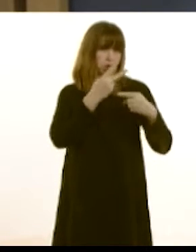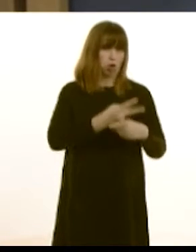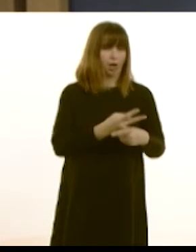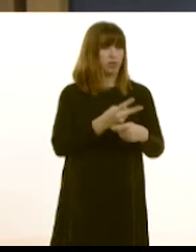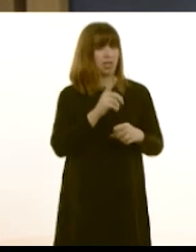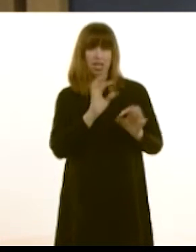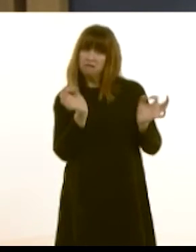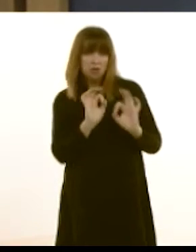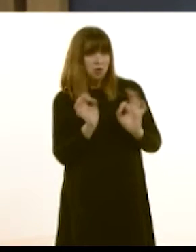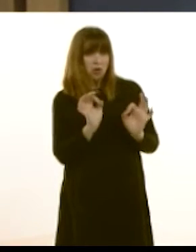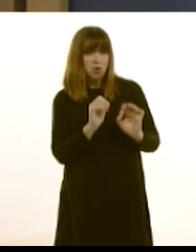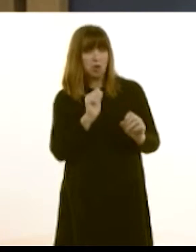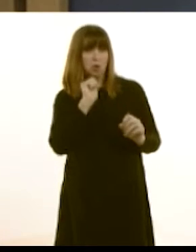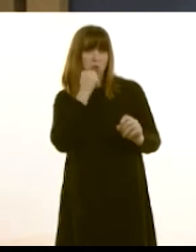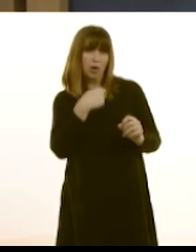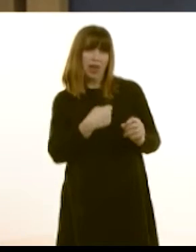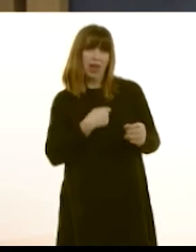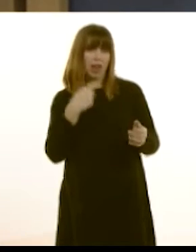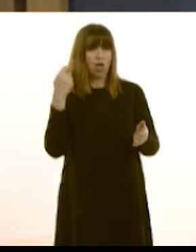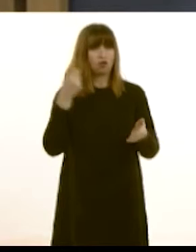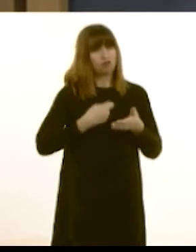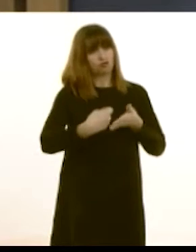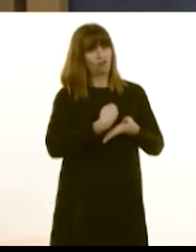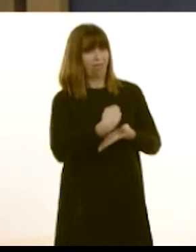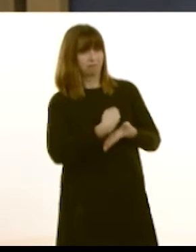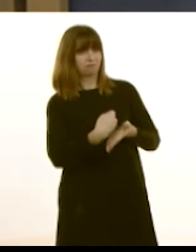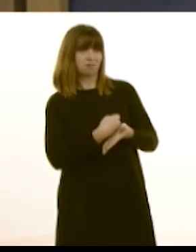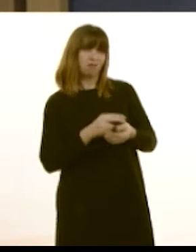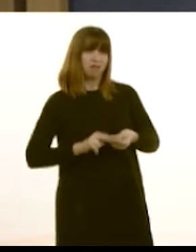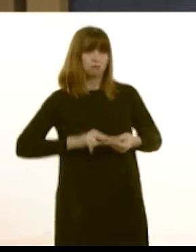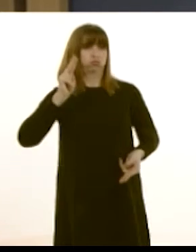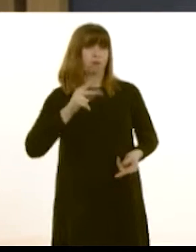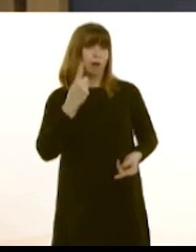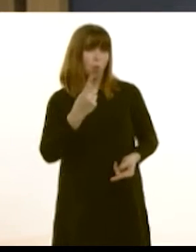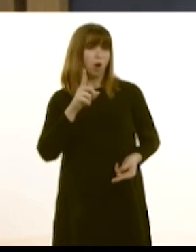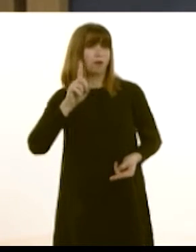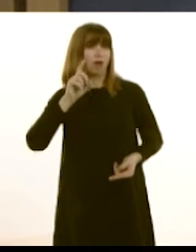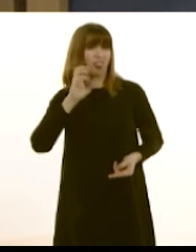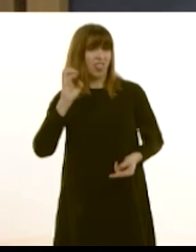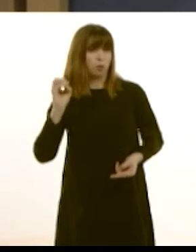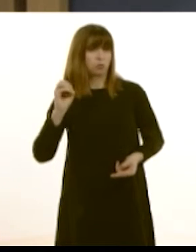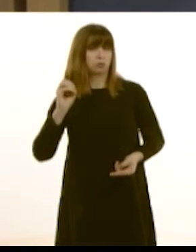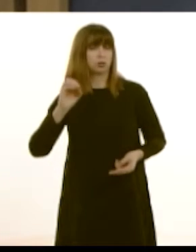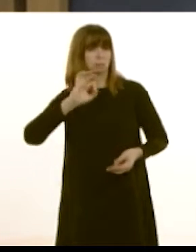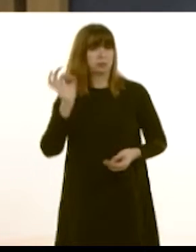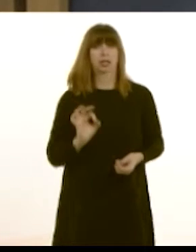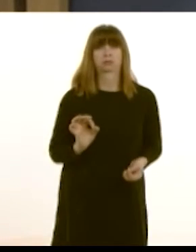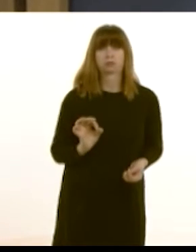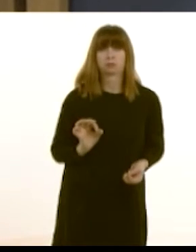am yr asedau hynny, y byddent yn wynebu codiad o 1,000 y cant yn y rhenti yr oedd y cyngor yn eu cyflwyno iddyn nhw.